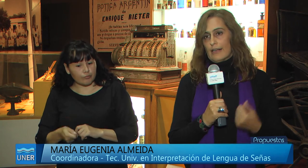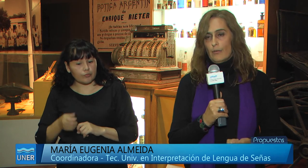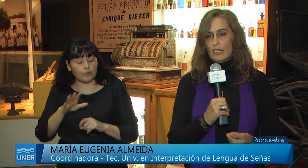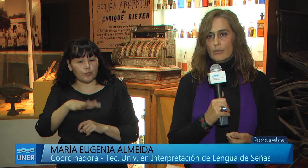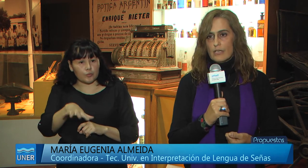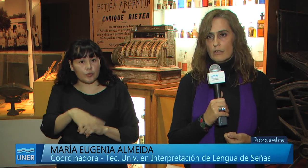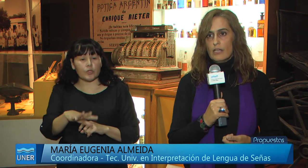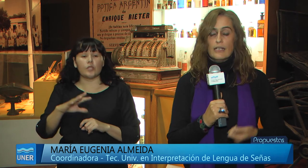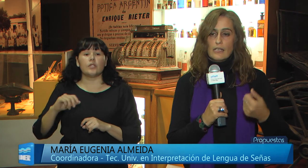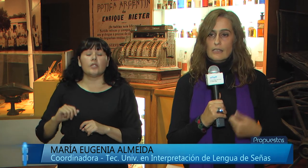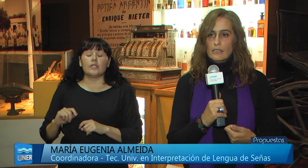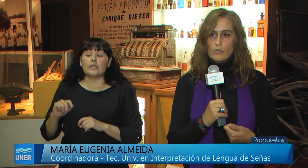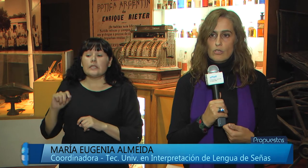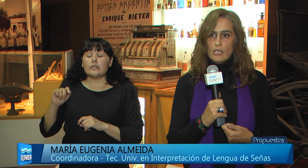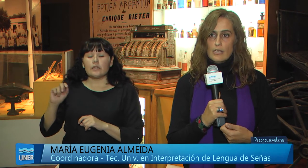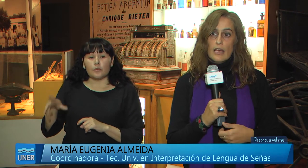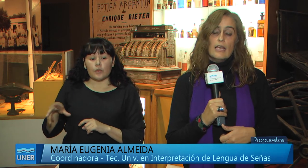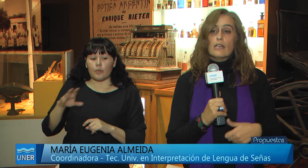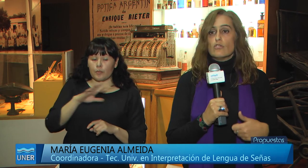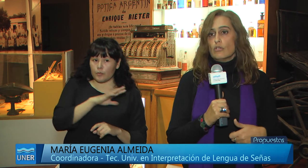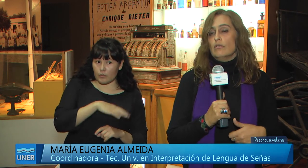con reclamos de la comunidad sorda en distintas instituciones y que nosotros